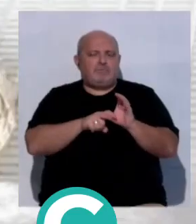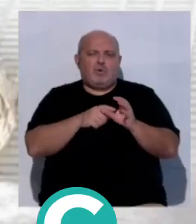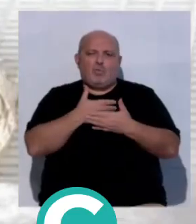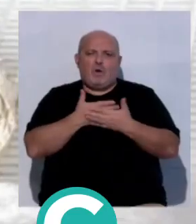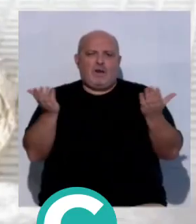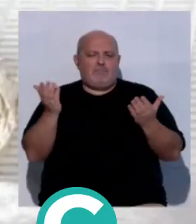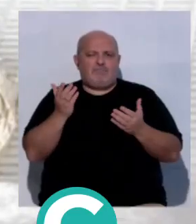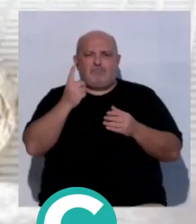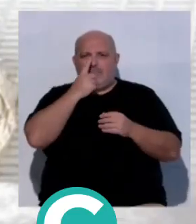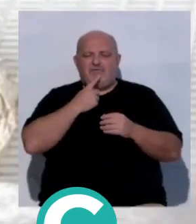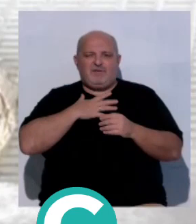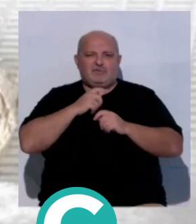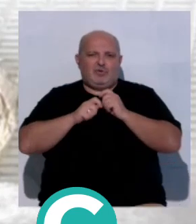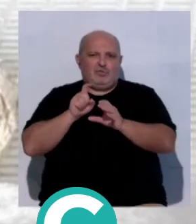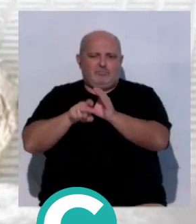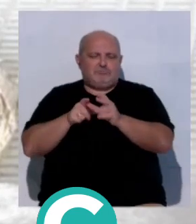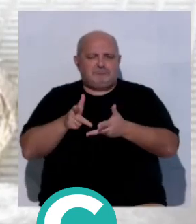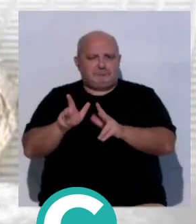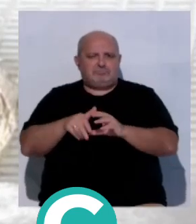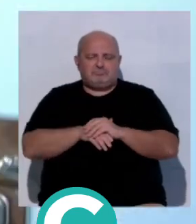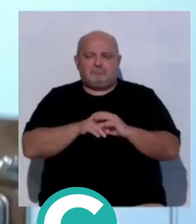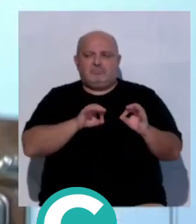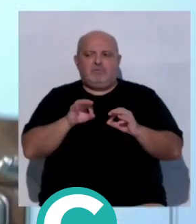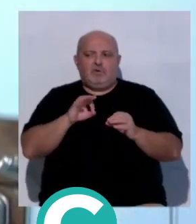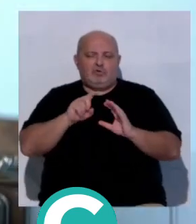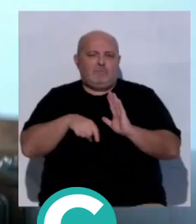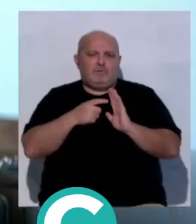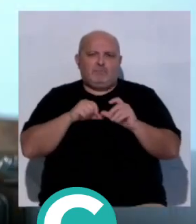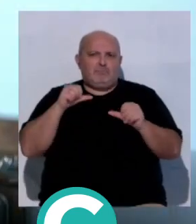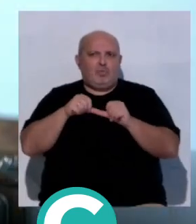de los perfiles de la asociación preparando totalmente ya llevamos un mes preparando la